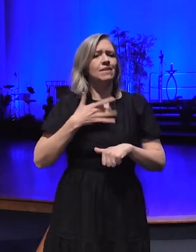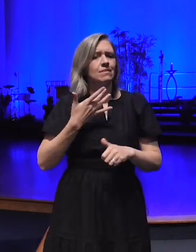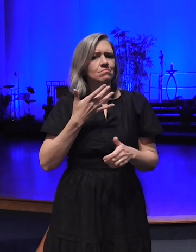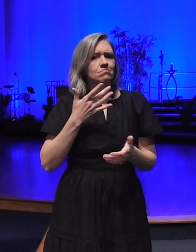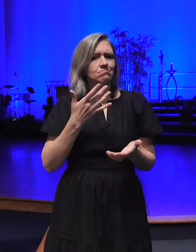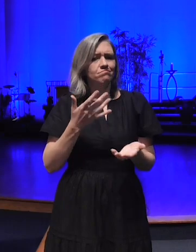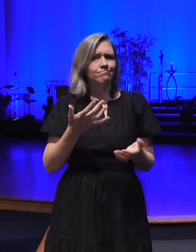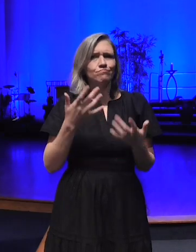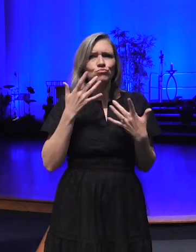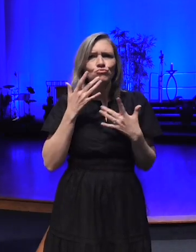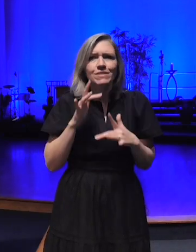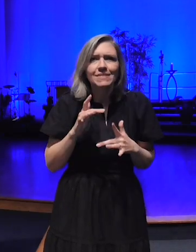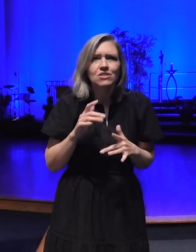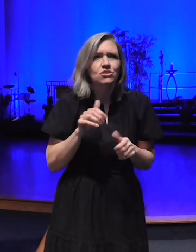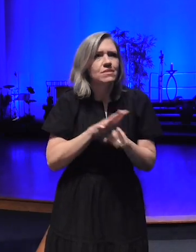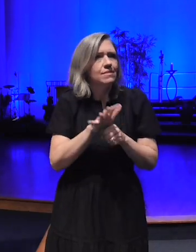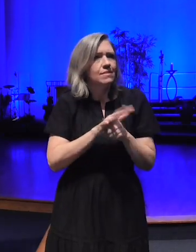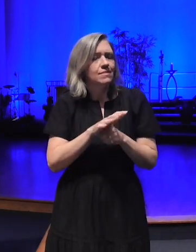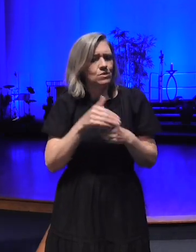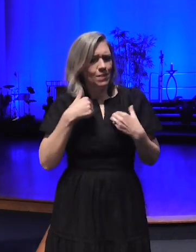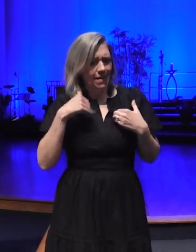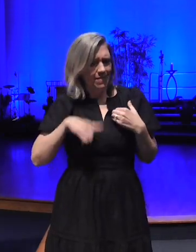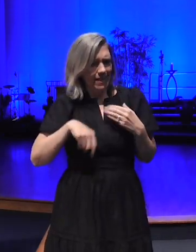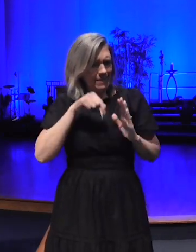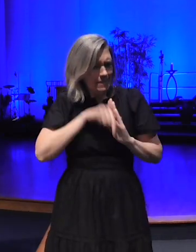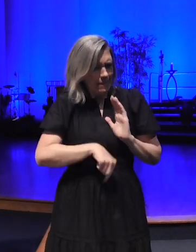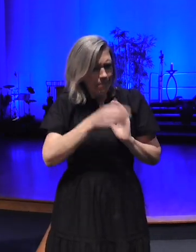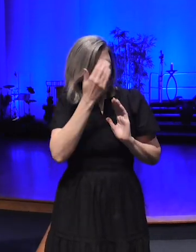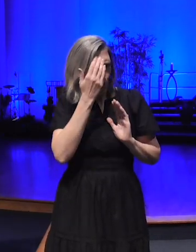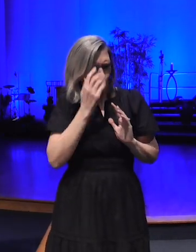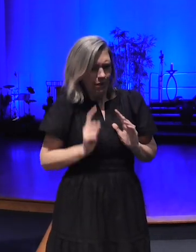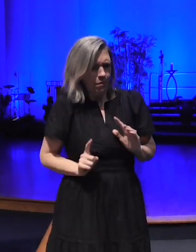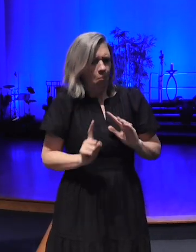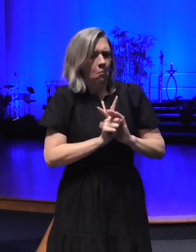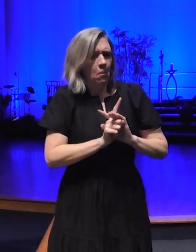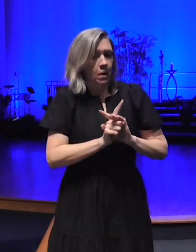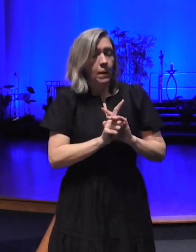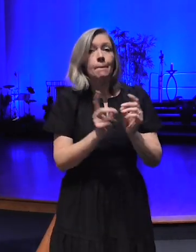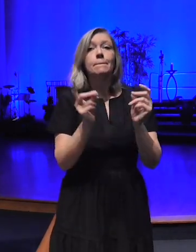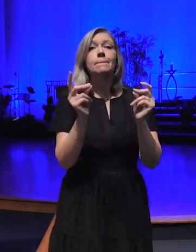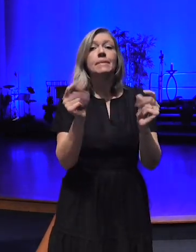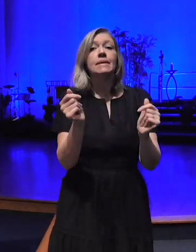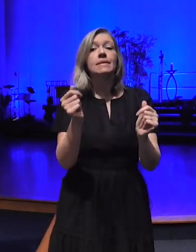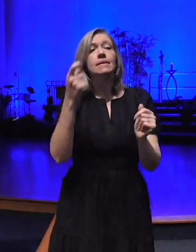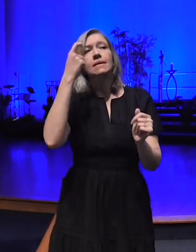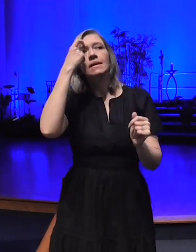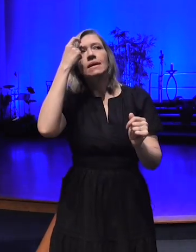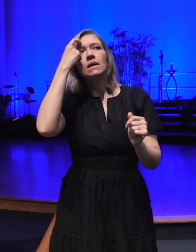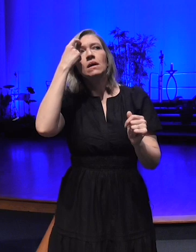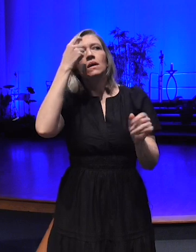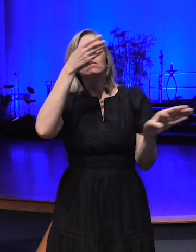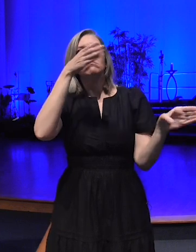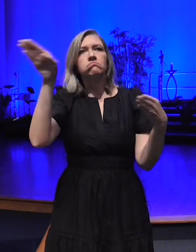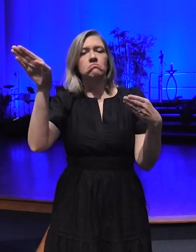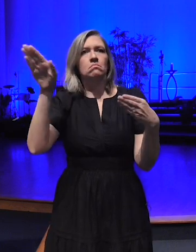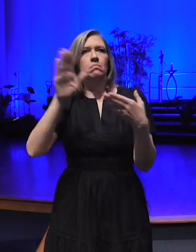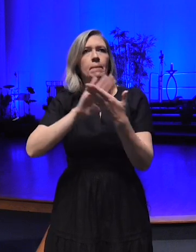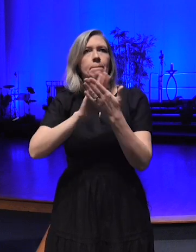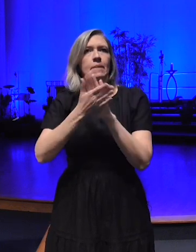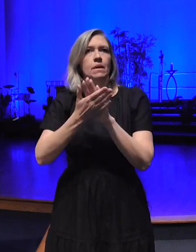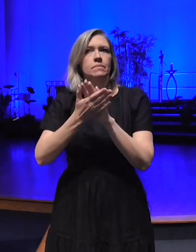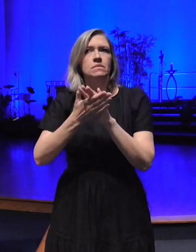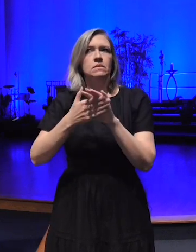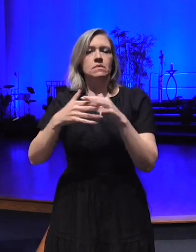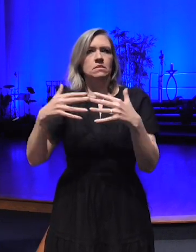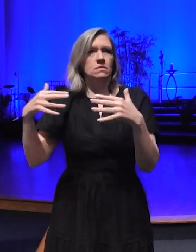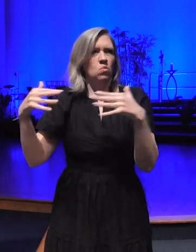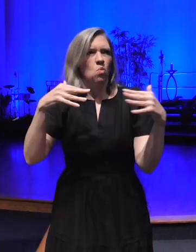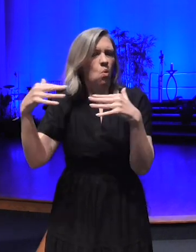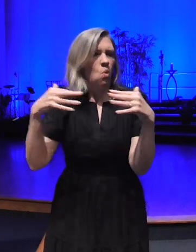y esa guía surgen casi de inmediato, el intelecto en la mente va a la guerra contra eso.